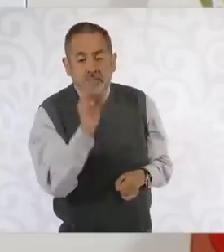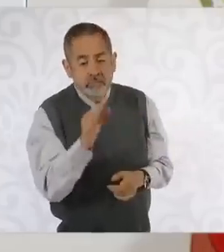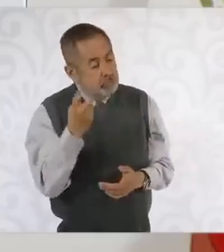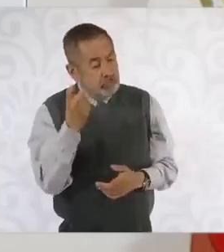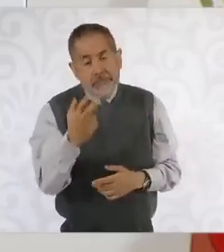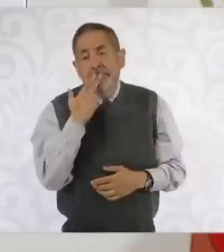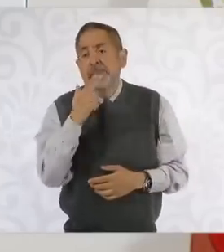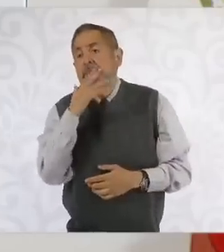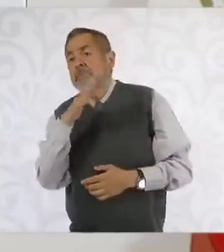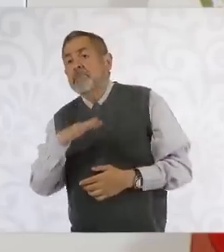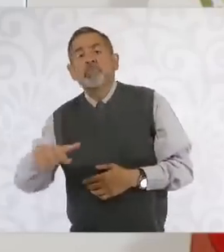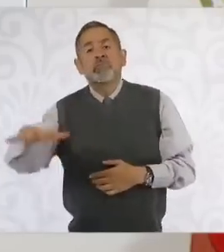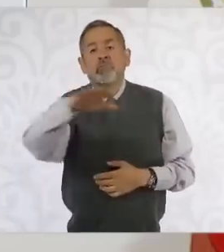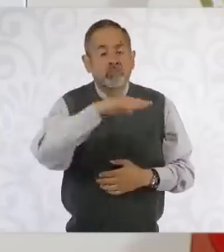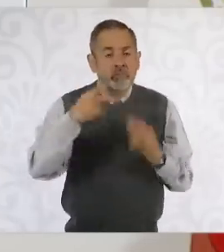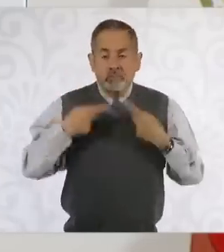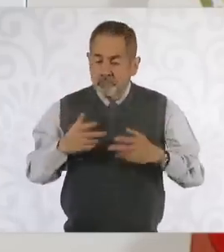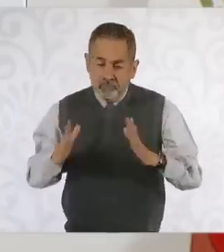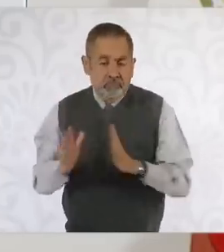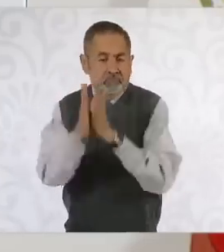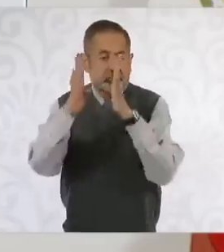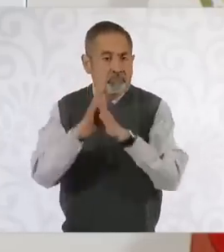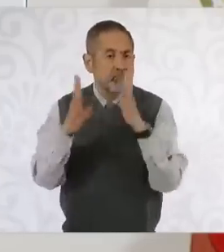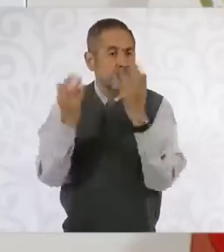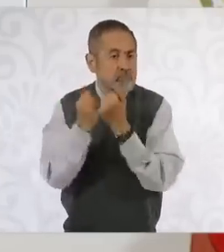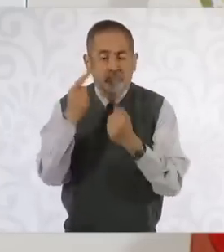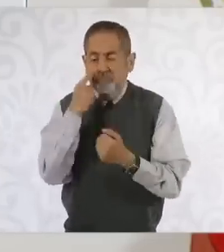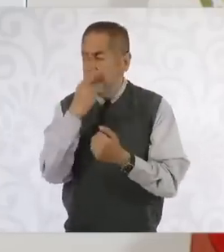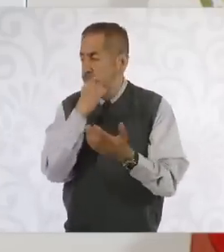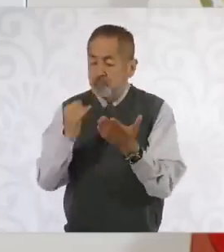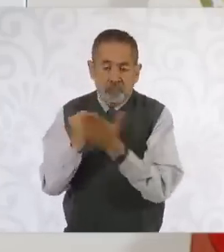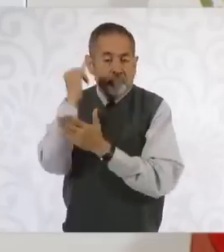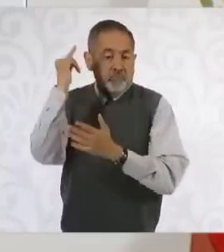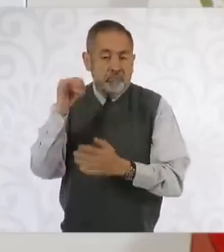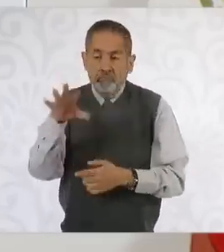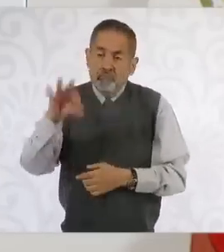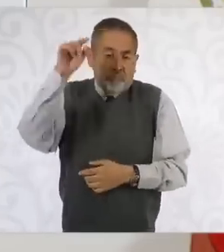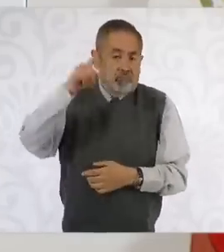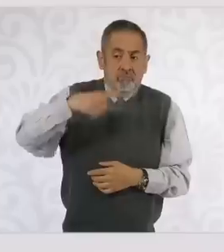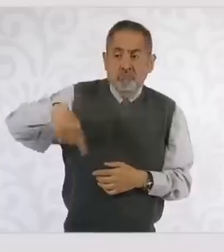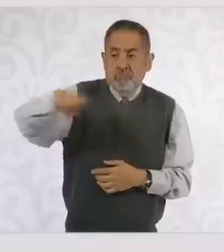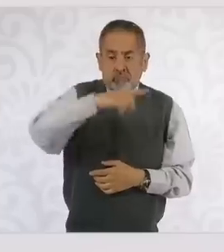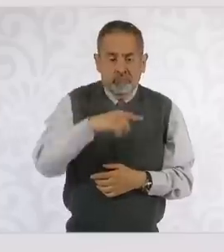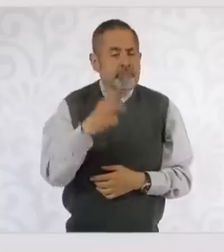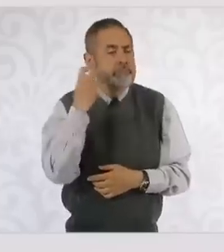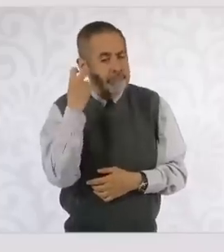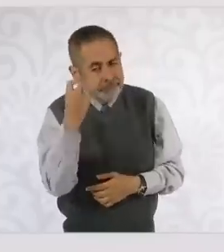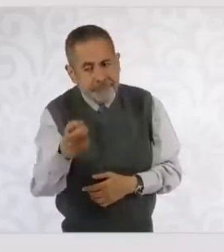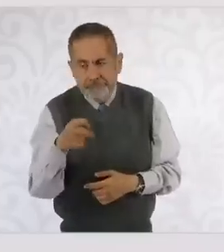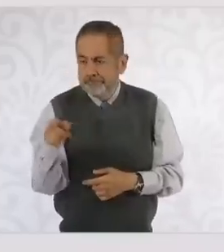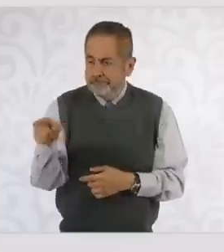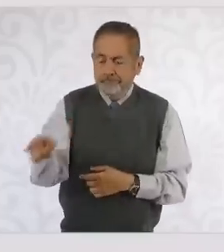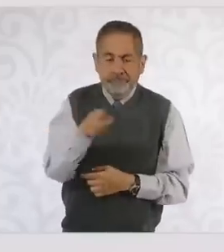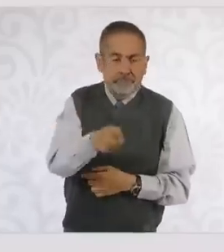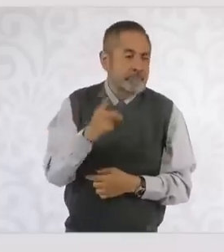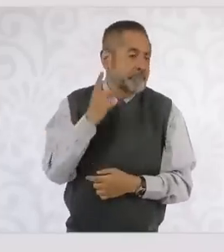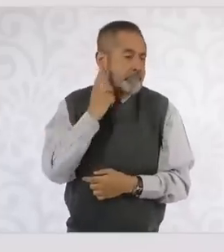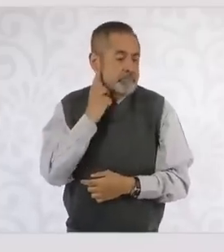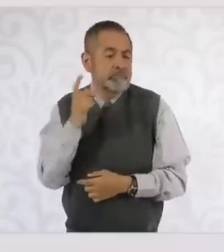México ent realmente el papel que están jugando las y los legisladores de nuestro movimiento en